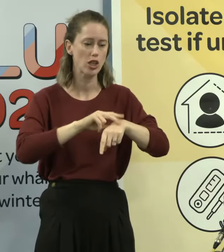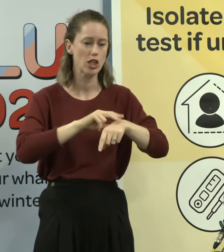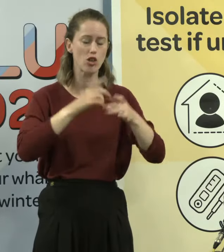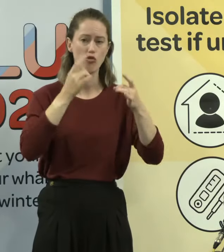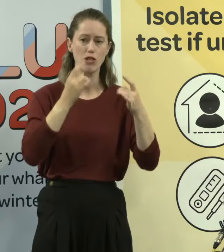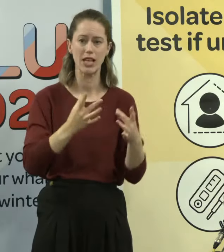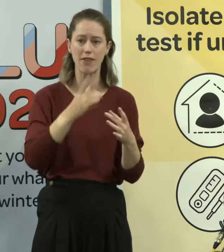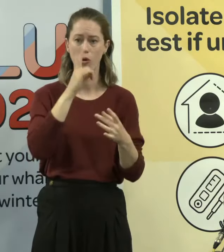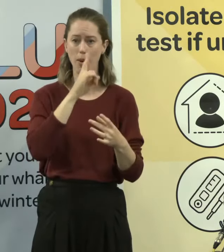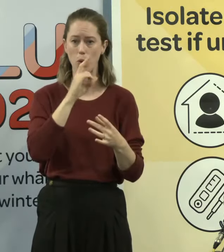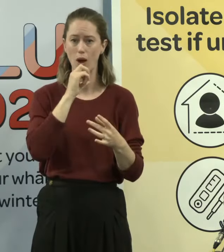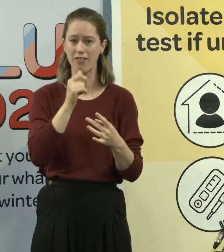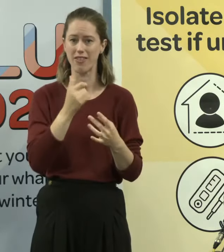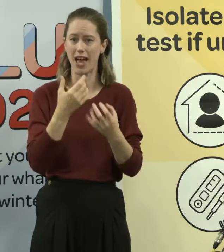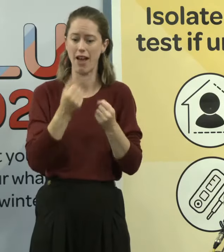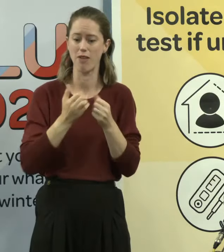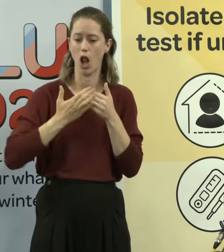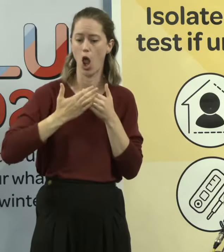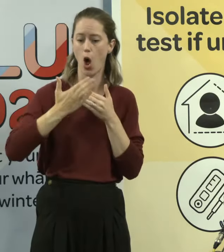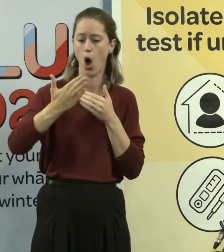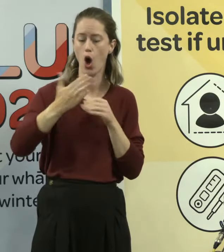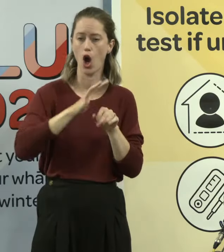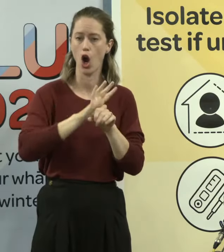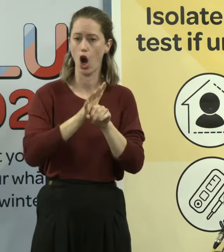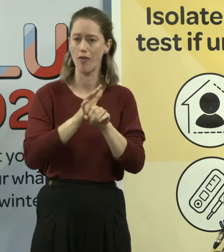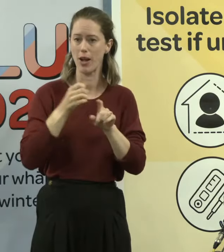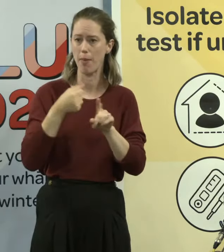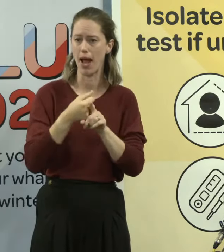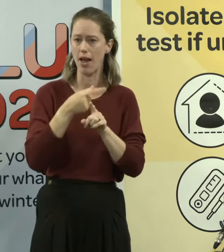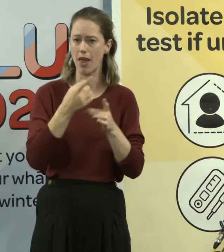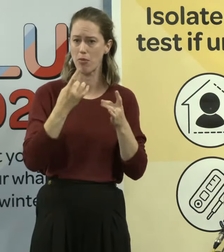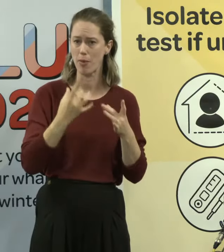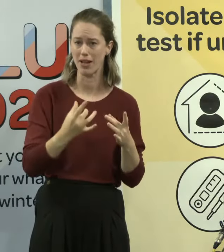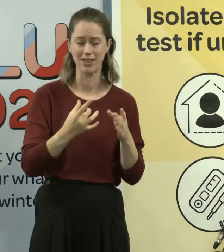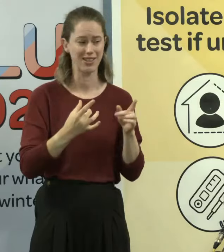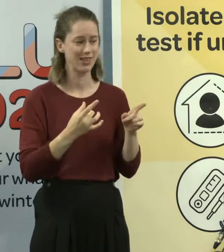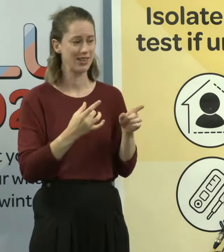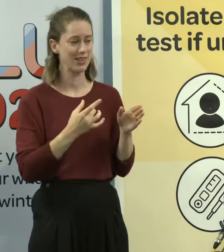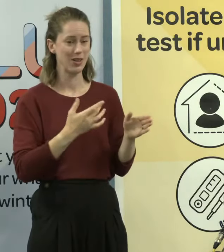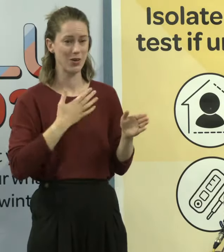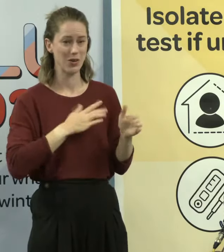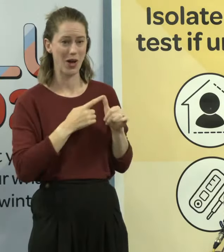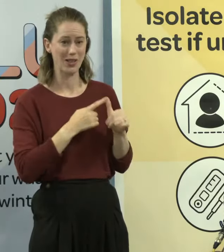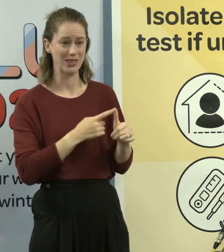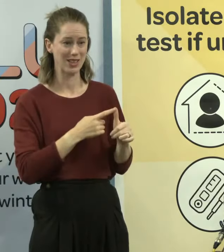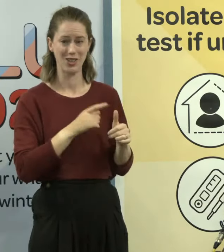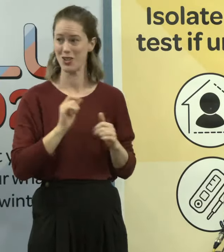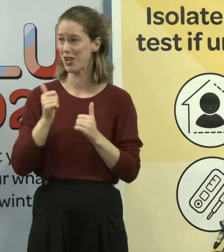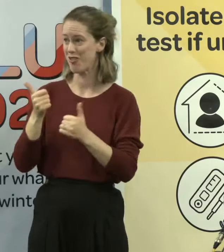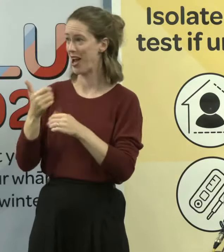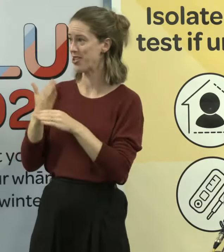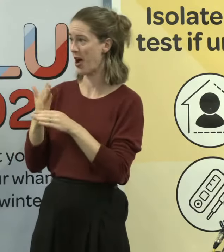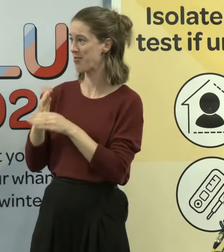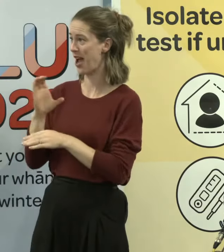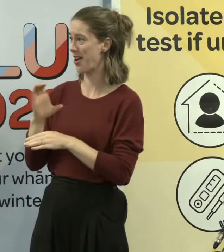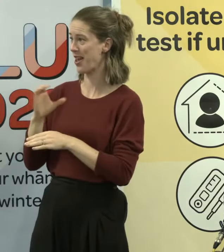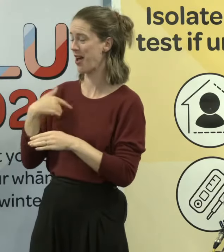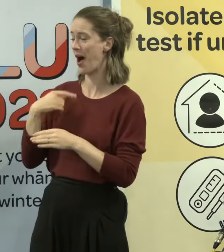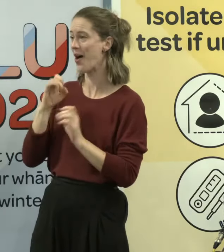uruta te takaro, me pehea kua